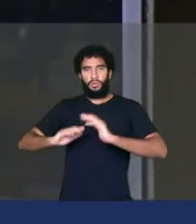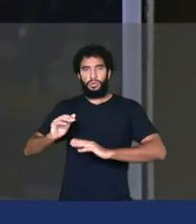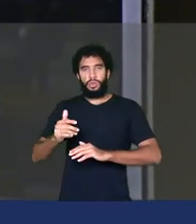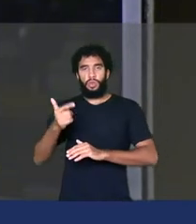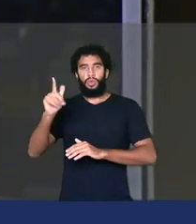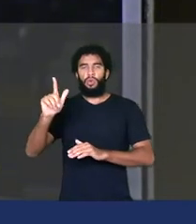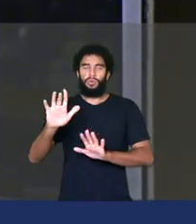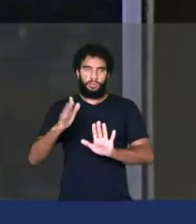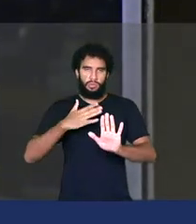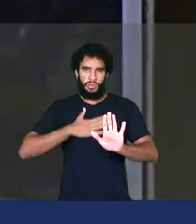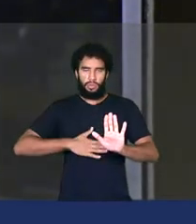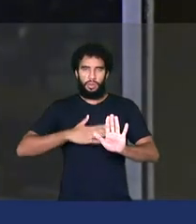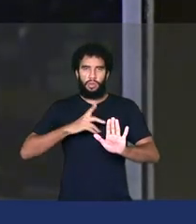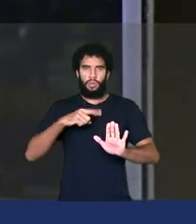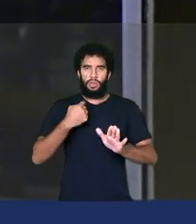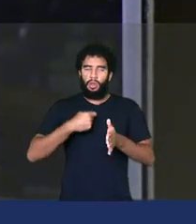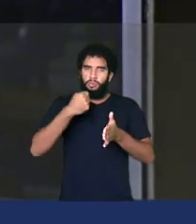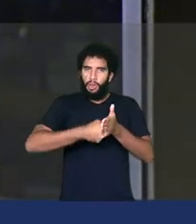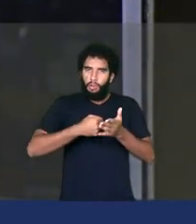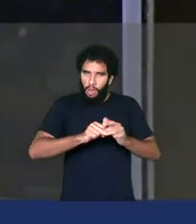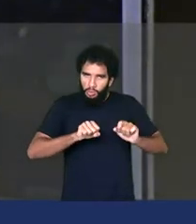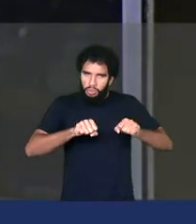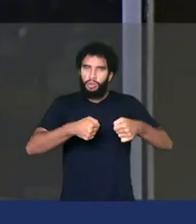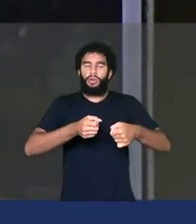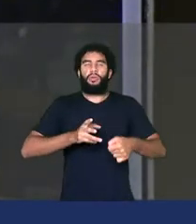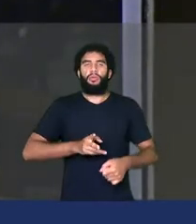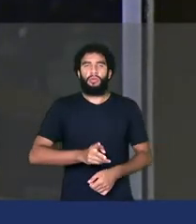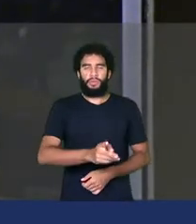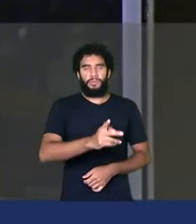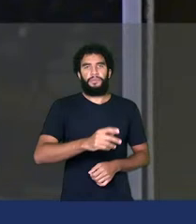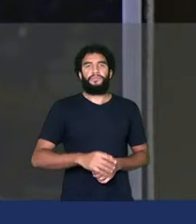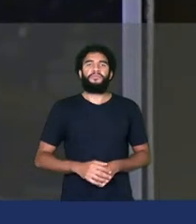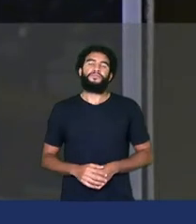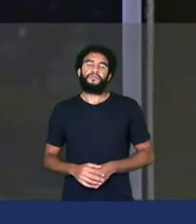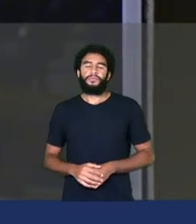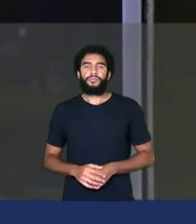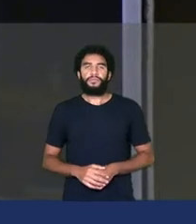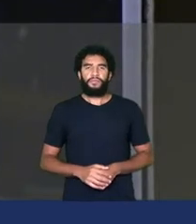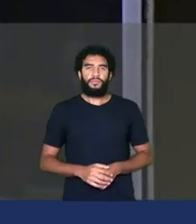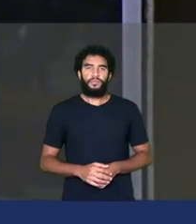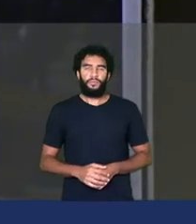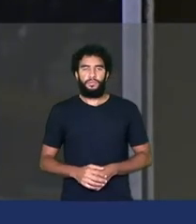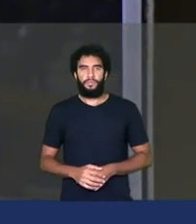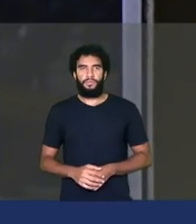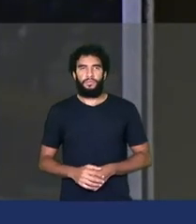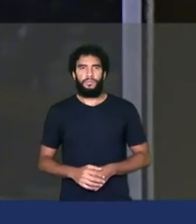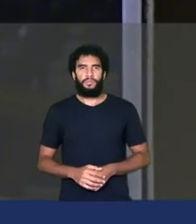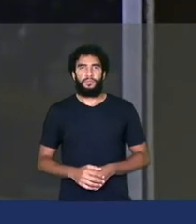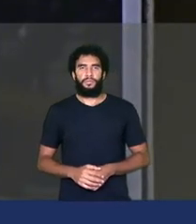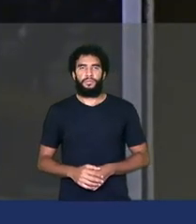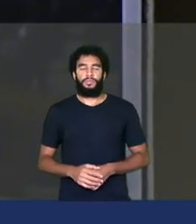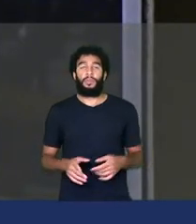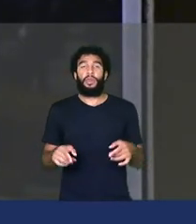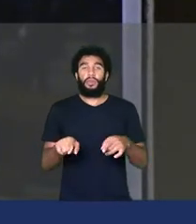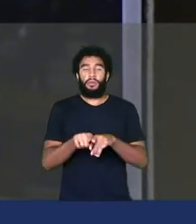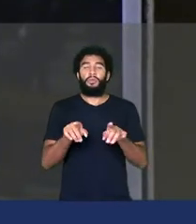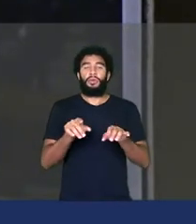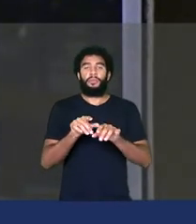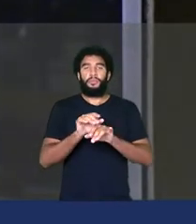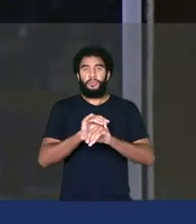LUTA AINDA NÃO TERMINOU, VAMOS DAR CONTINUIDADE A ESSA BATALHA. NESSES TRINTA SEGUNDOS FINAIS, PRESIDENTE, QUERO FAZER MENÇÃO TAMBÉM A UMA PESSOA MUITO IMPORTANTE,